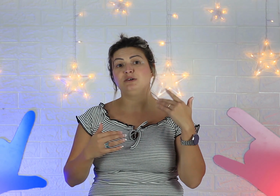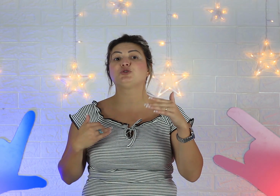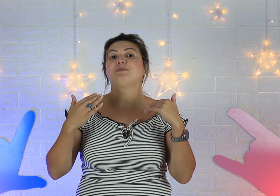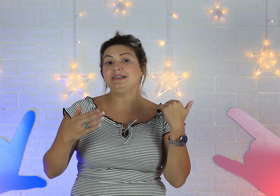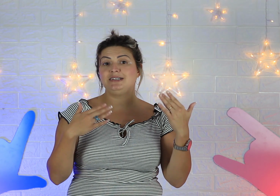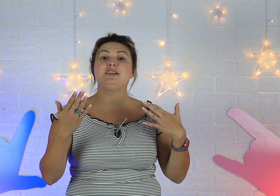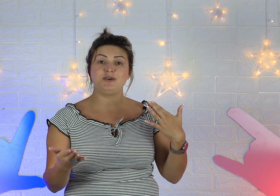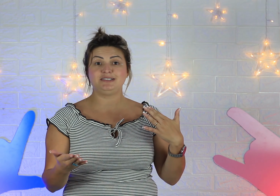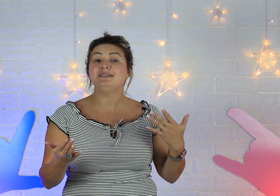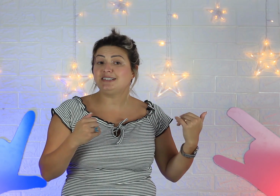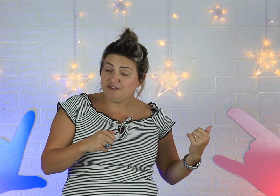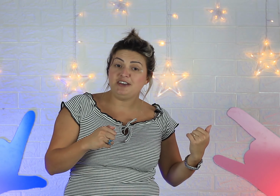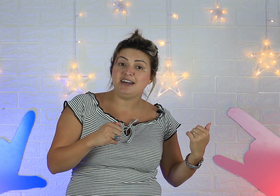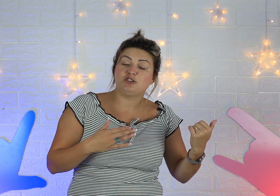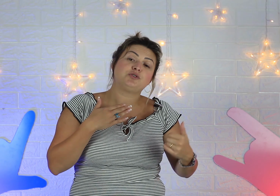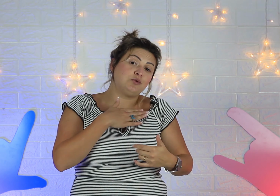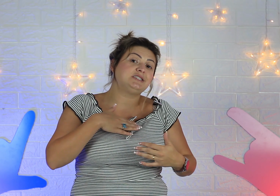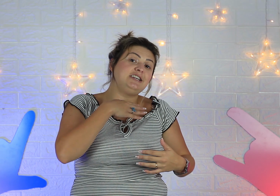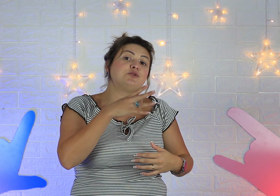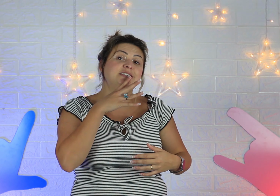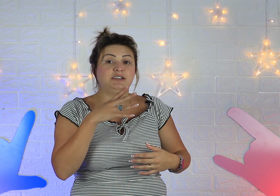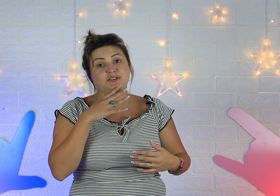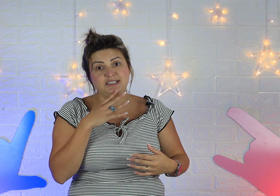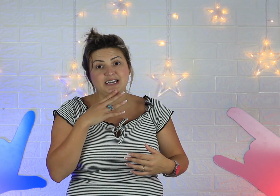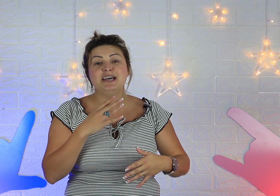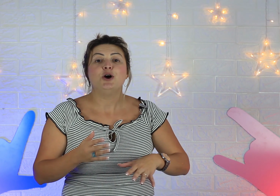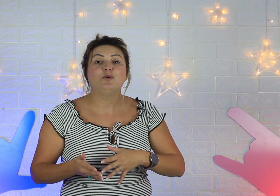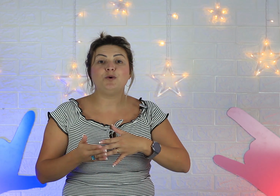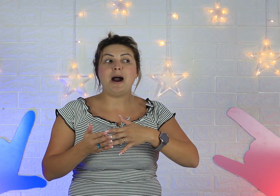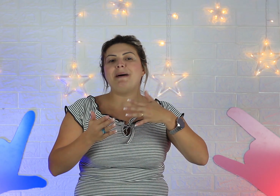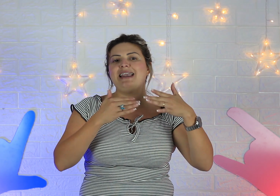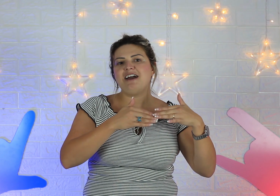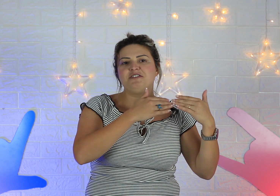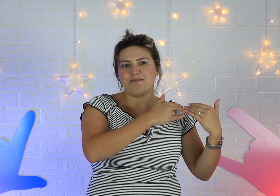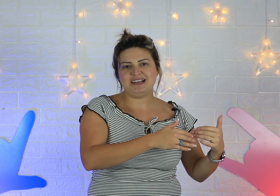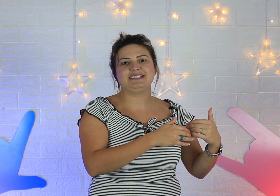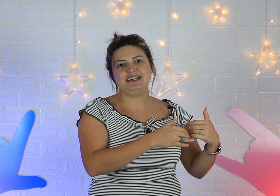quando nós falamos prazer em conhecer significa isso que eu gostei de conhecer você a palavra